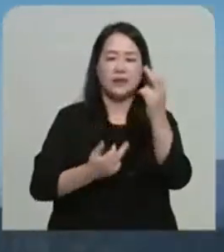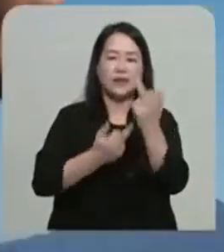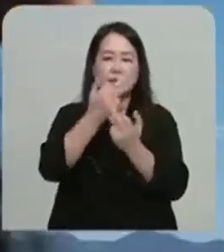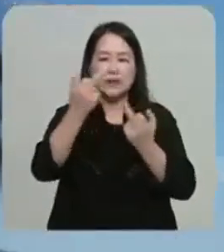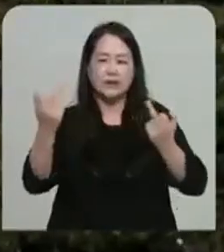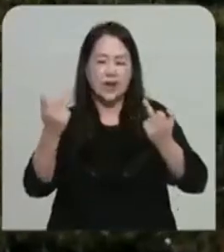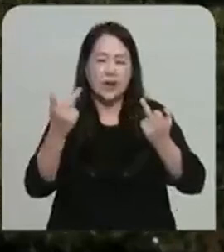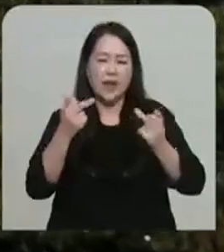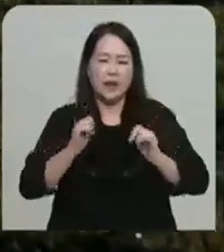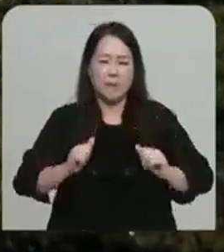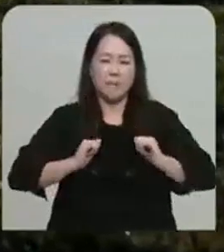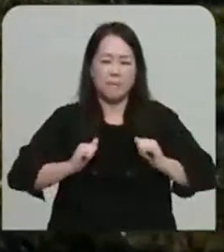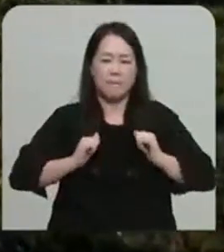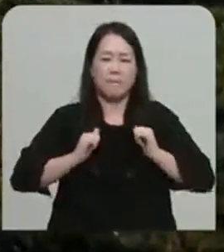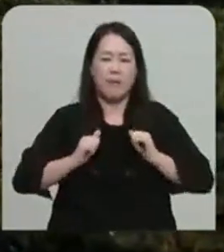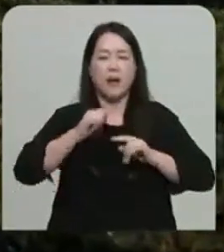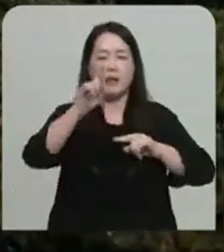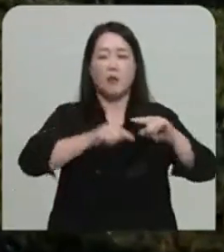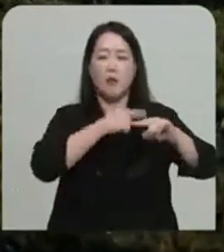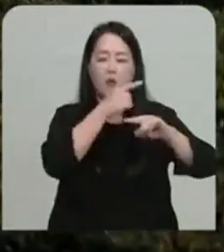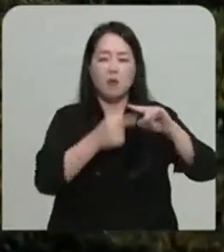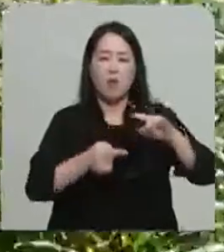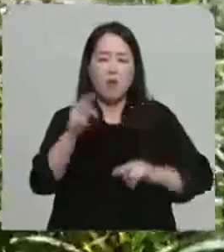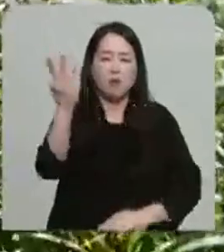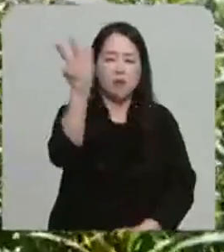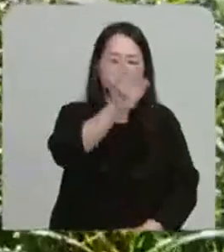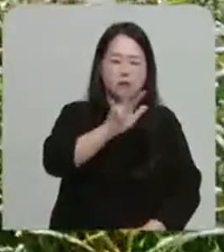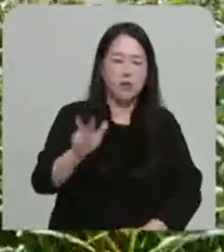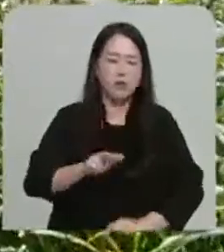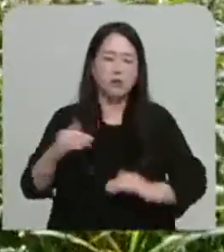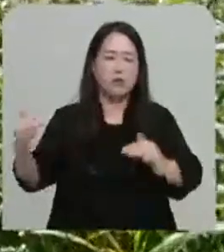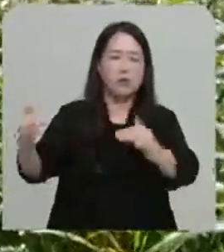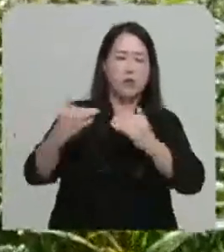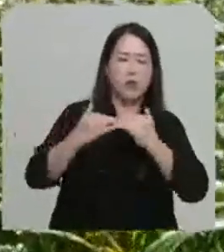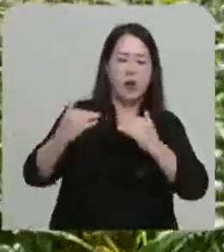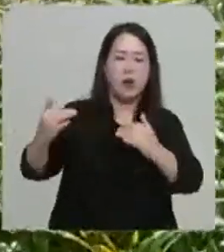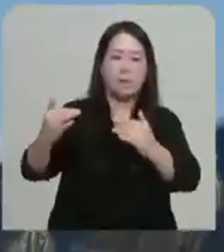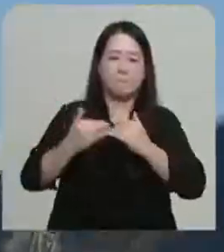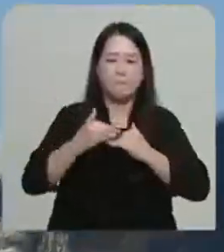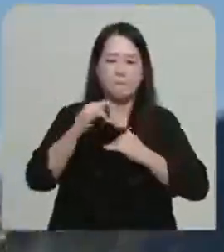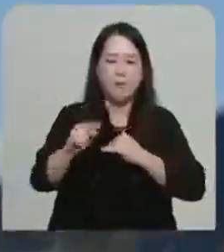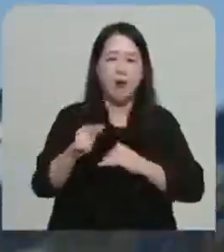전국적인 인기로 갈수록 참가자 가 늘면서 산악 코스를 정비할 필요성 도 커졌습니다.